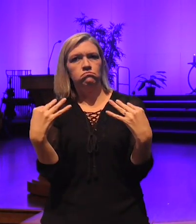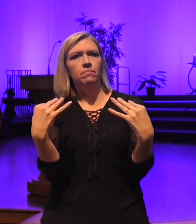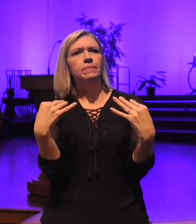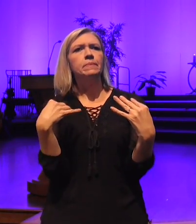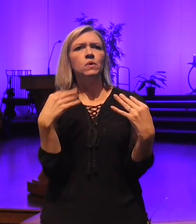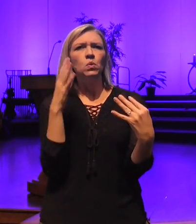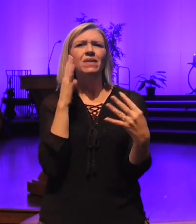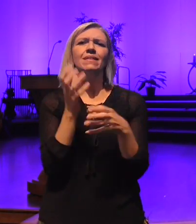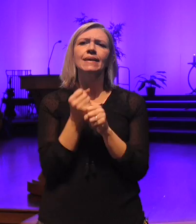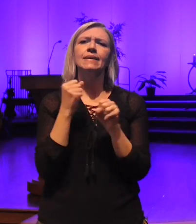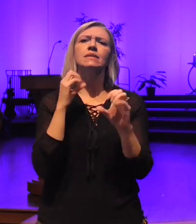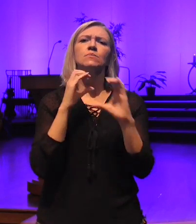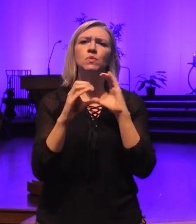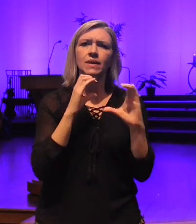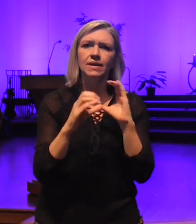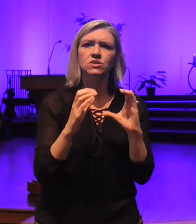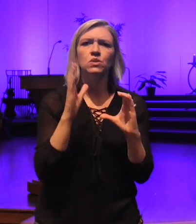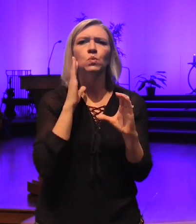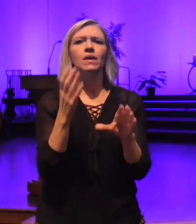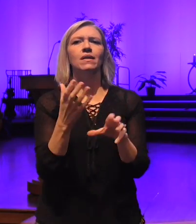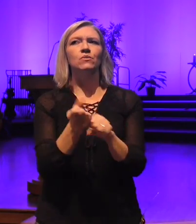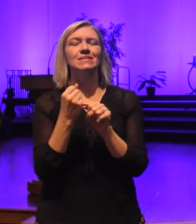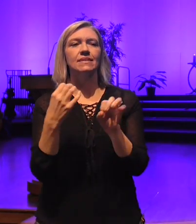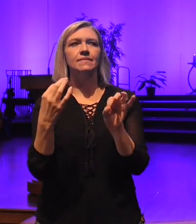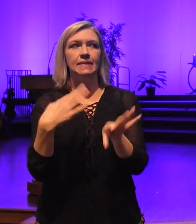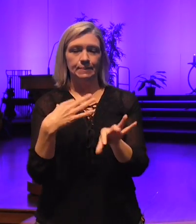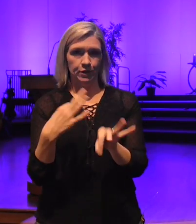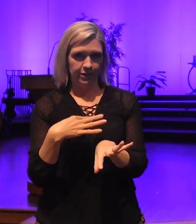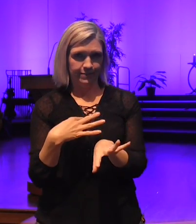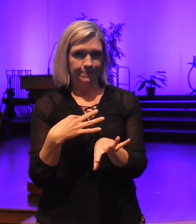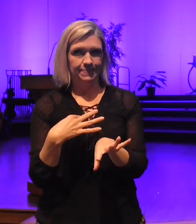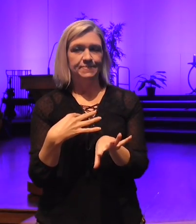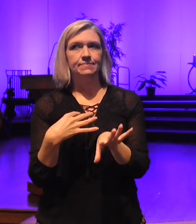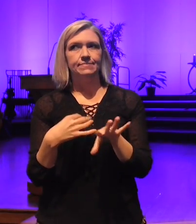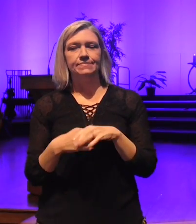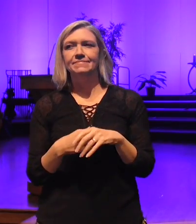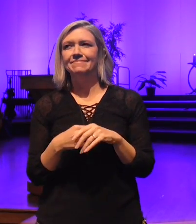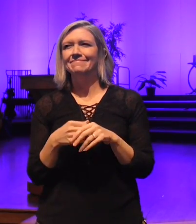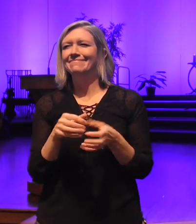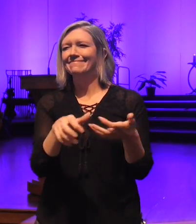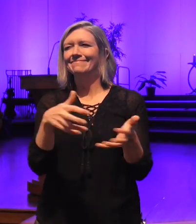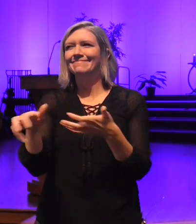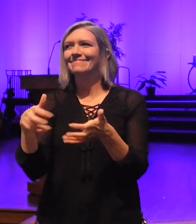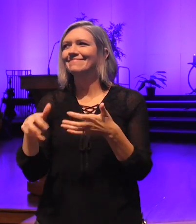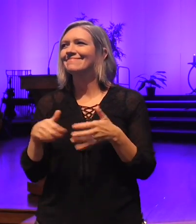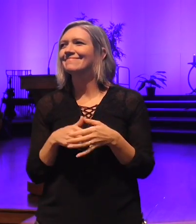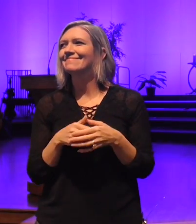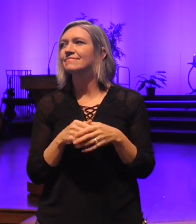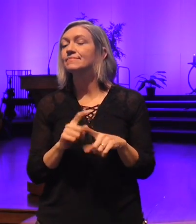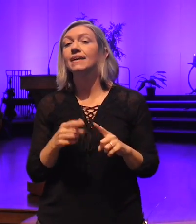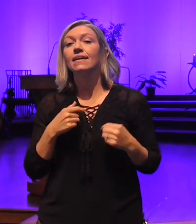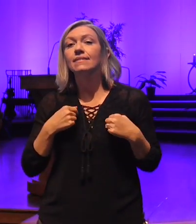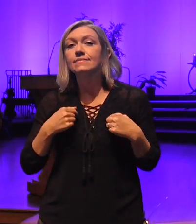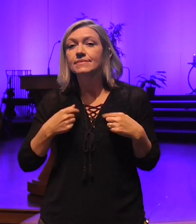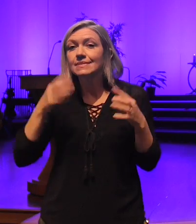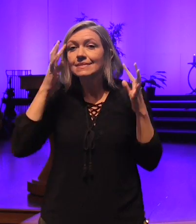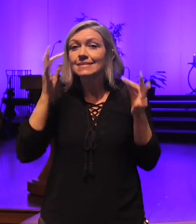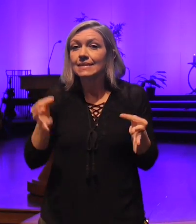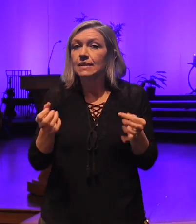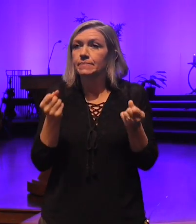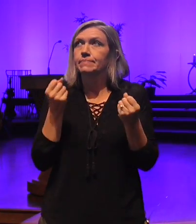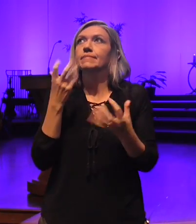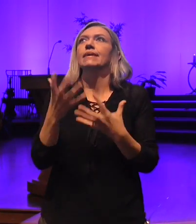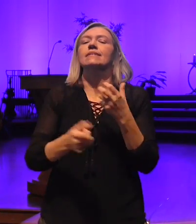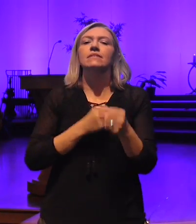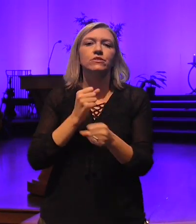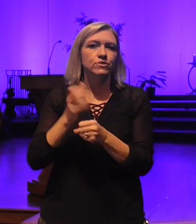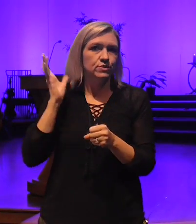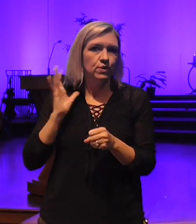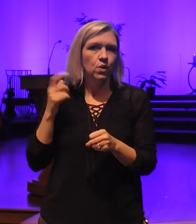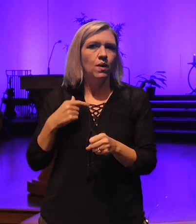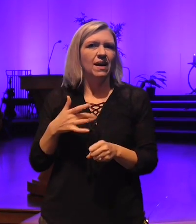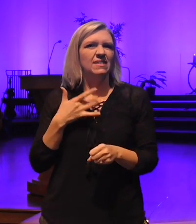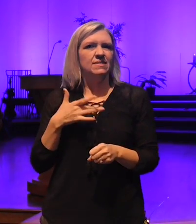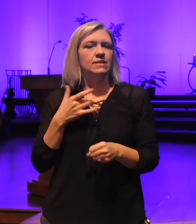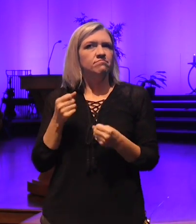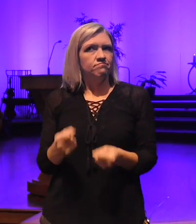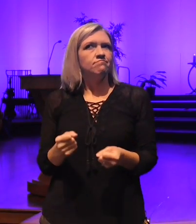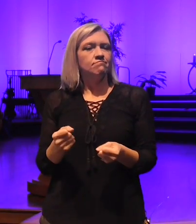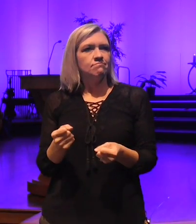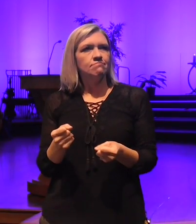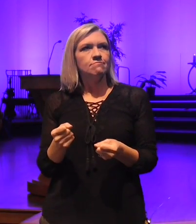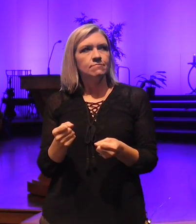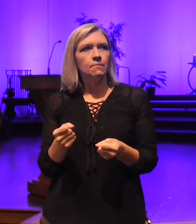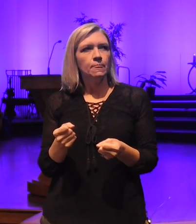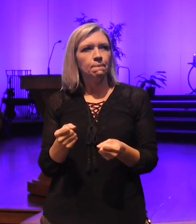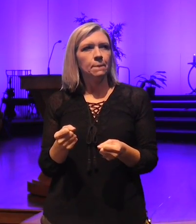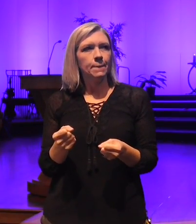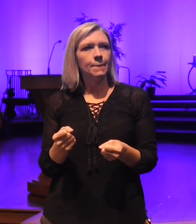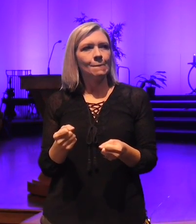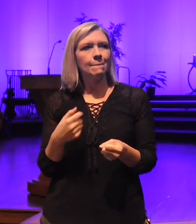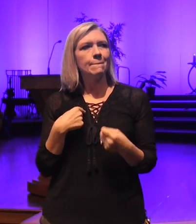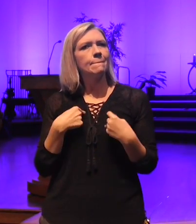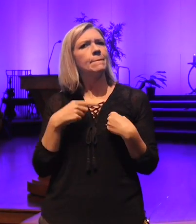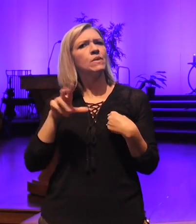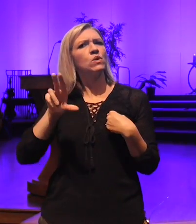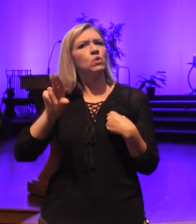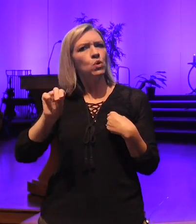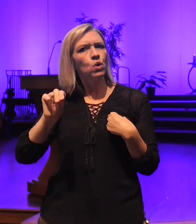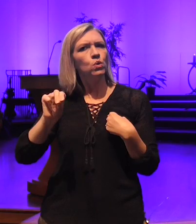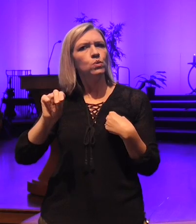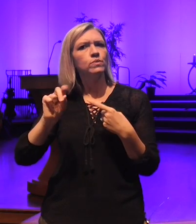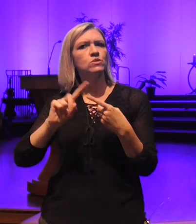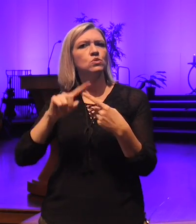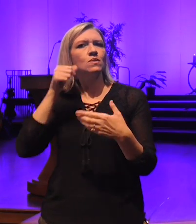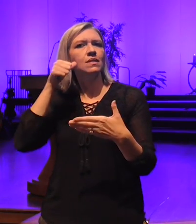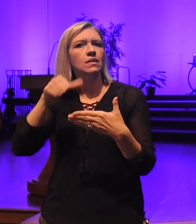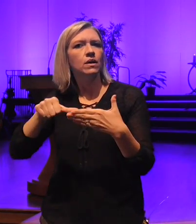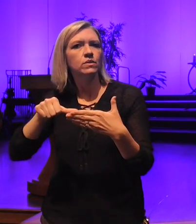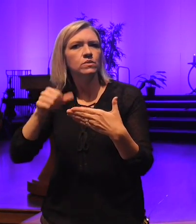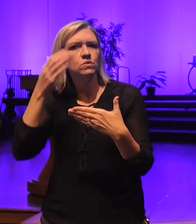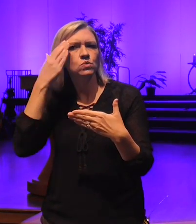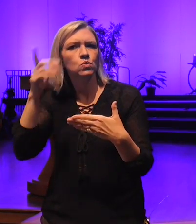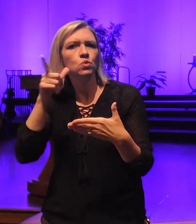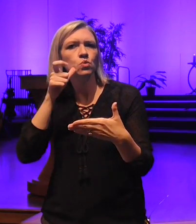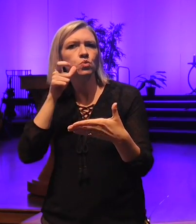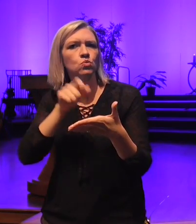aportes, pero lo que decidí hace muchos años fue que estaba diciendo no a las cartas anónimas